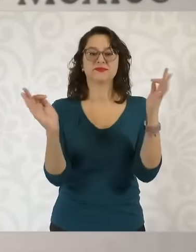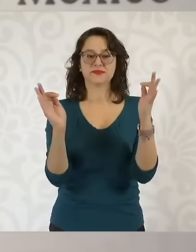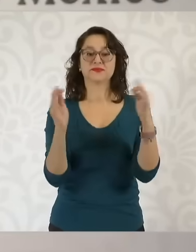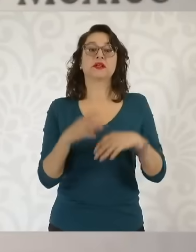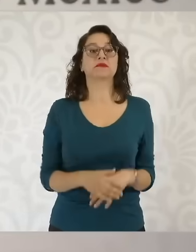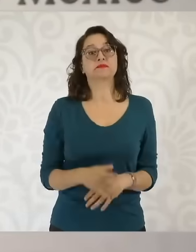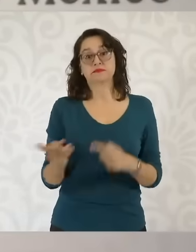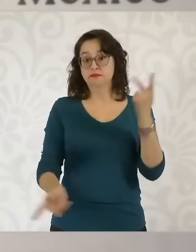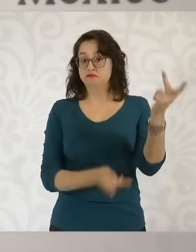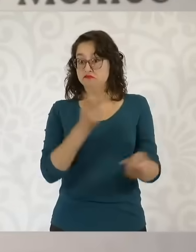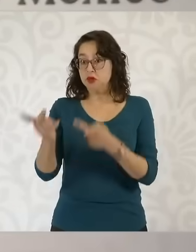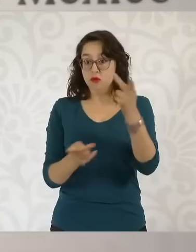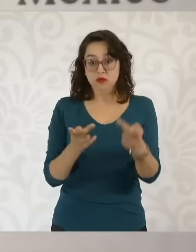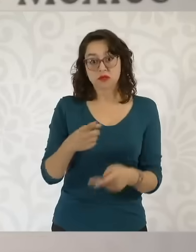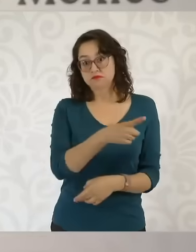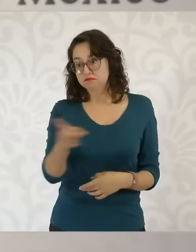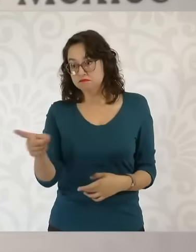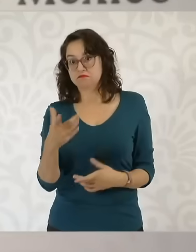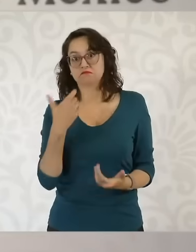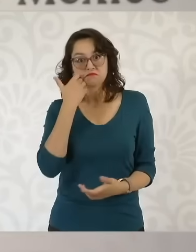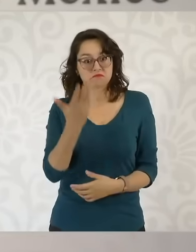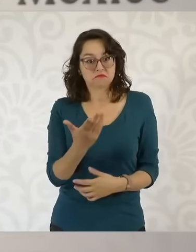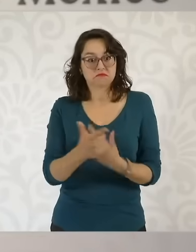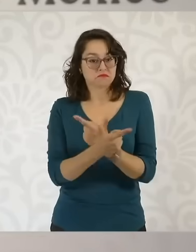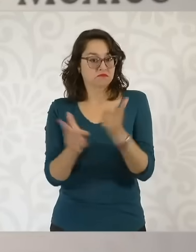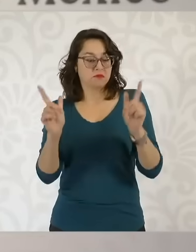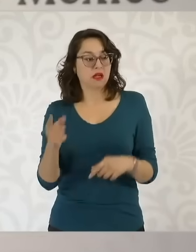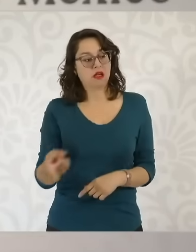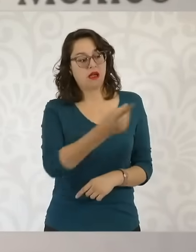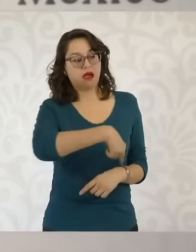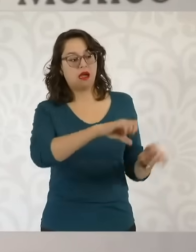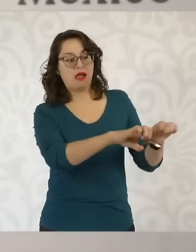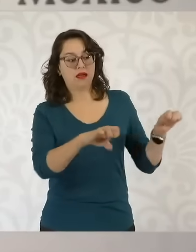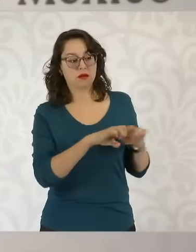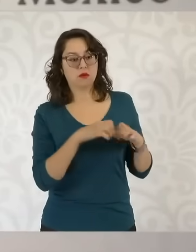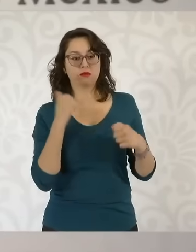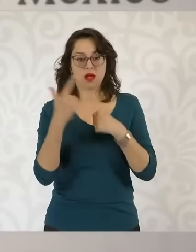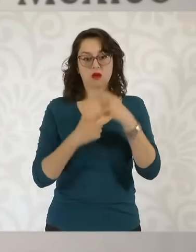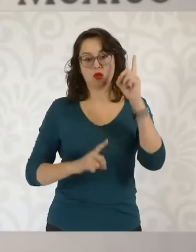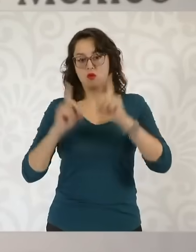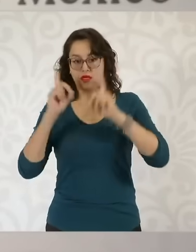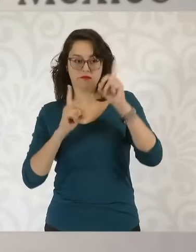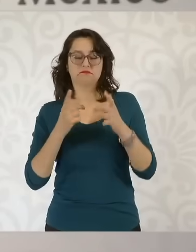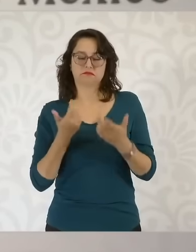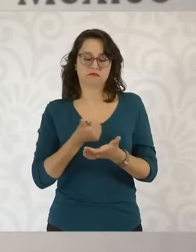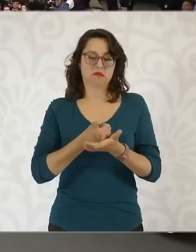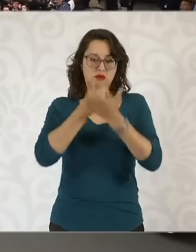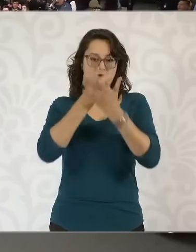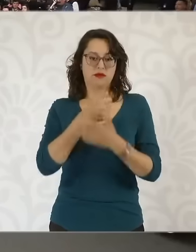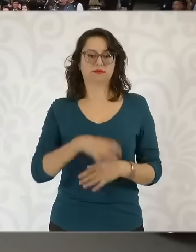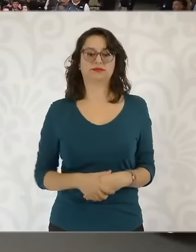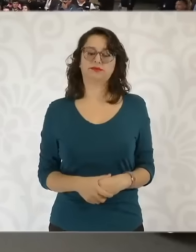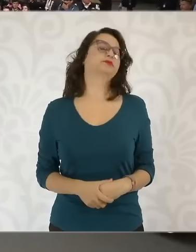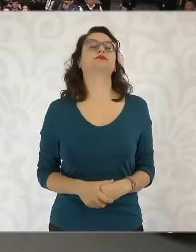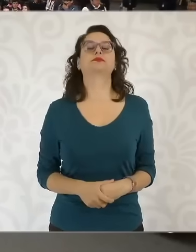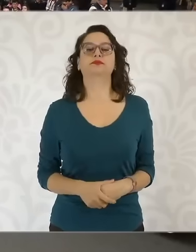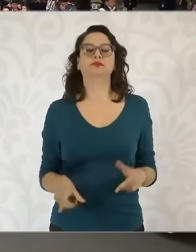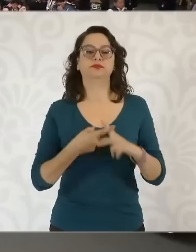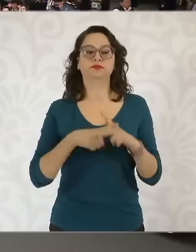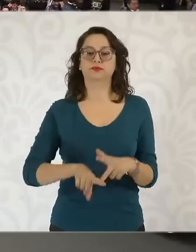y aquí me ayudan eh mis compañeros de gabinete por si hay alguna duda adicional. Adelante acá. Muchas